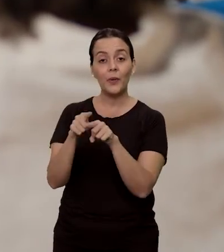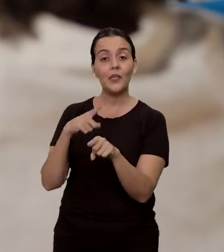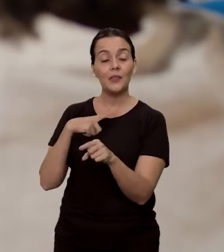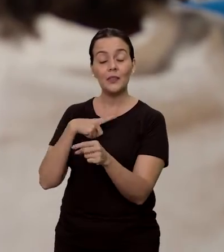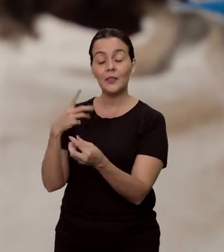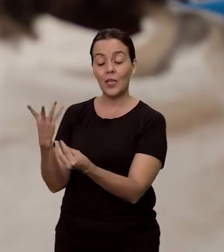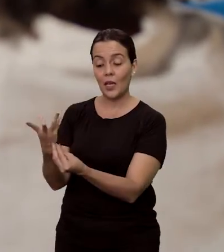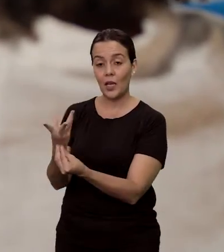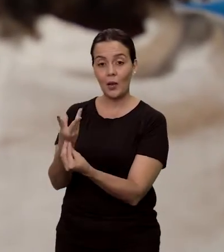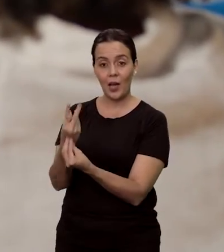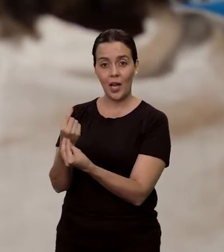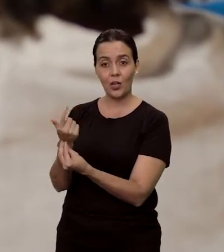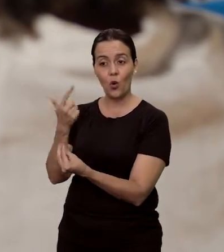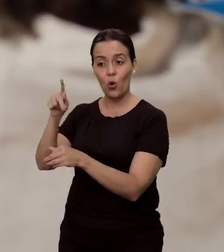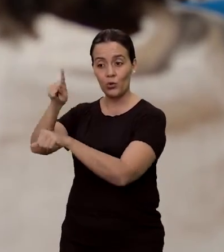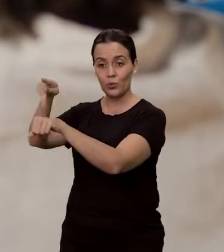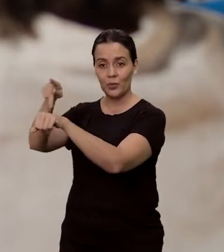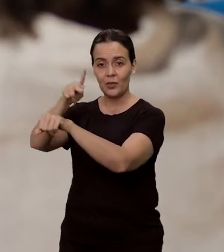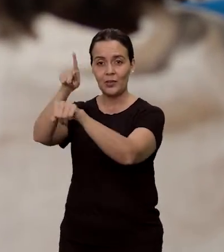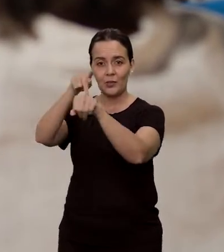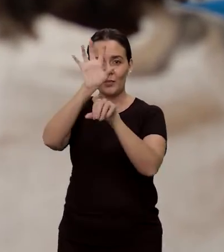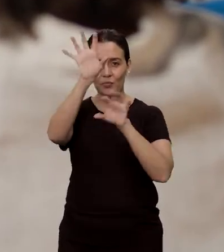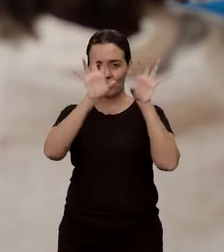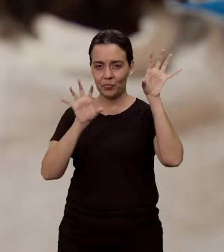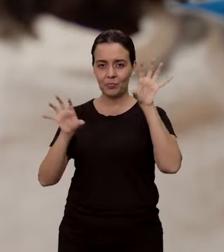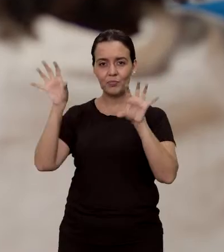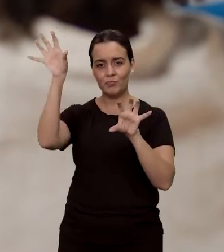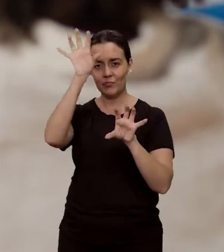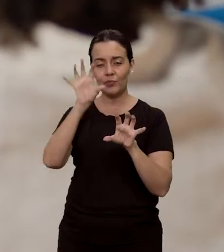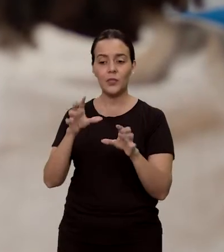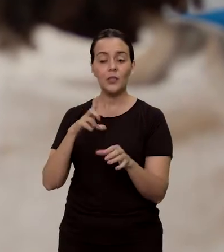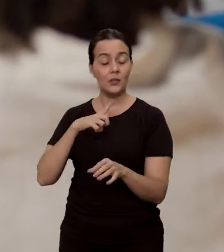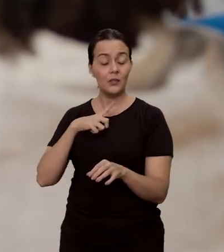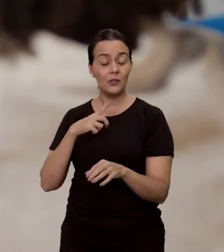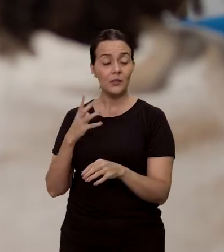pelos povos asiáticos, você tem a arte que é produzida pelos povos indígenas,